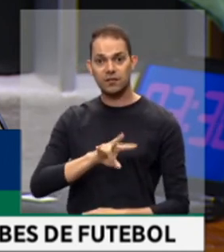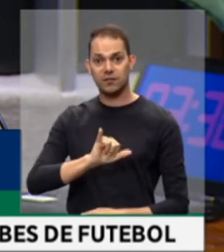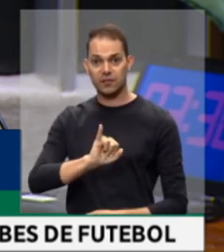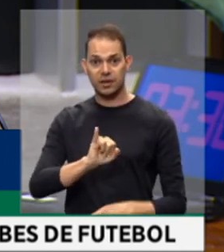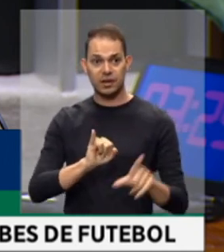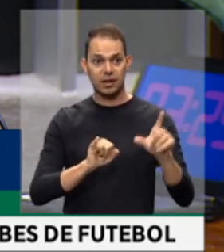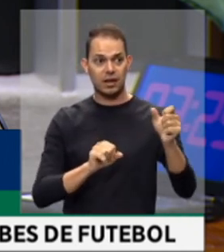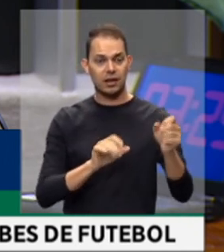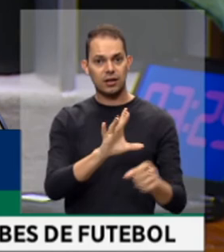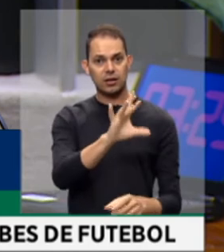PSOL AGRADECER A MINHA QUERIDA COMPANHEIRA, ESSA JOVEM VIVI